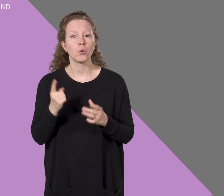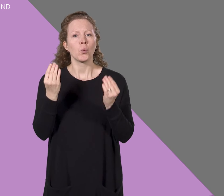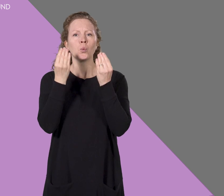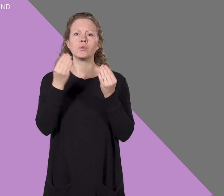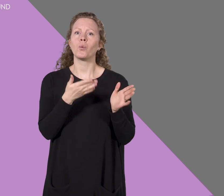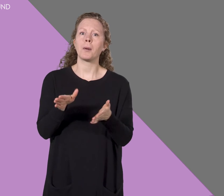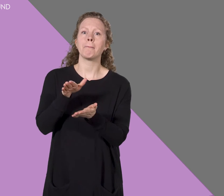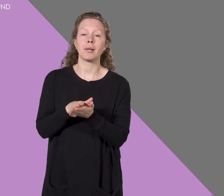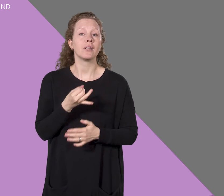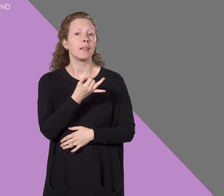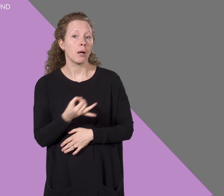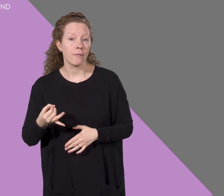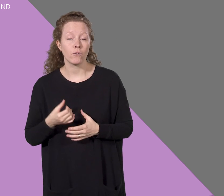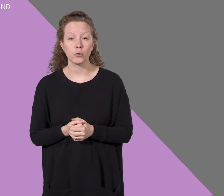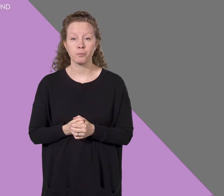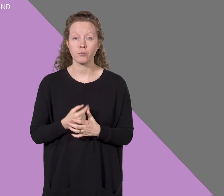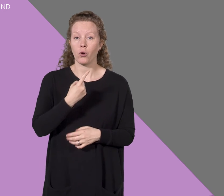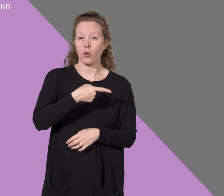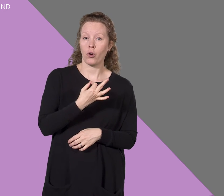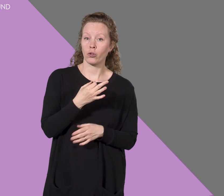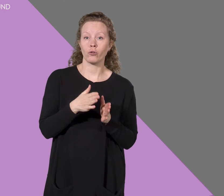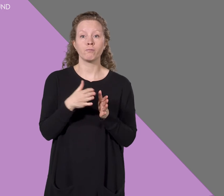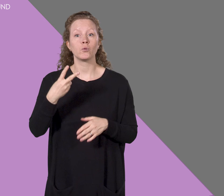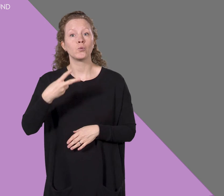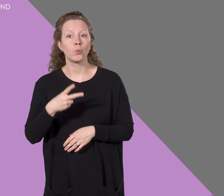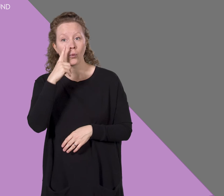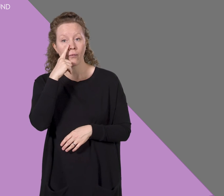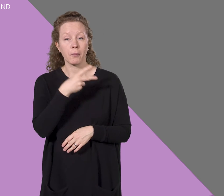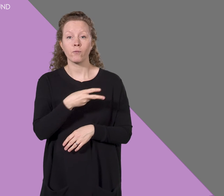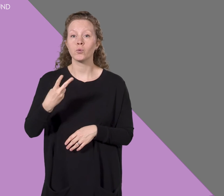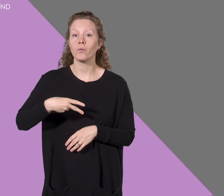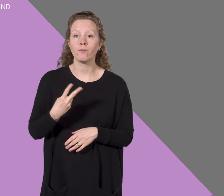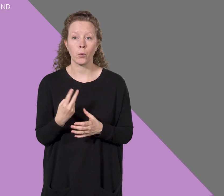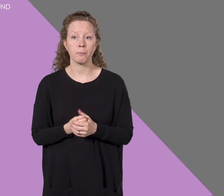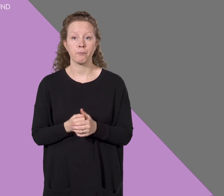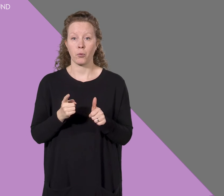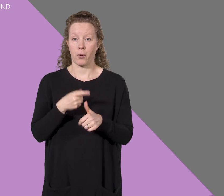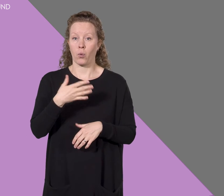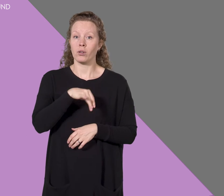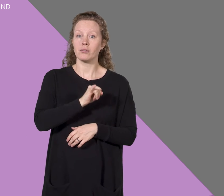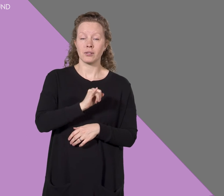Kursen arrangeras i Tammerfors 18–20.11.2022, med start klockan 18.00 -